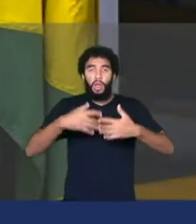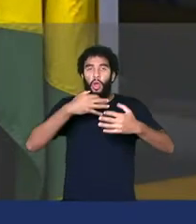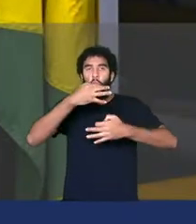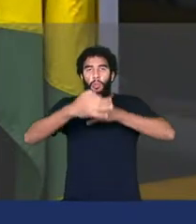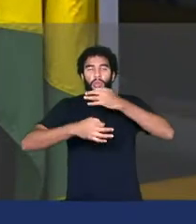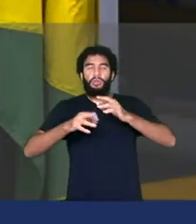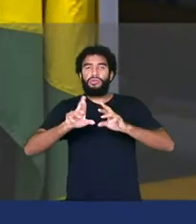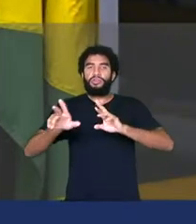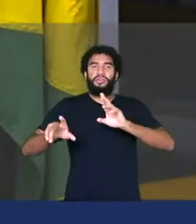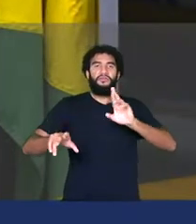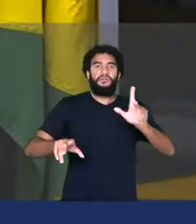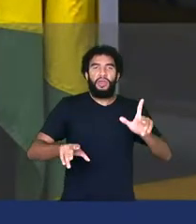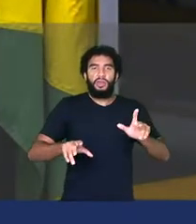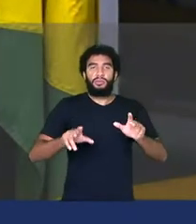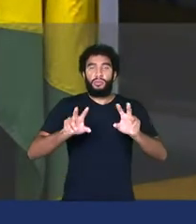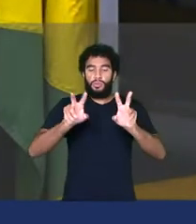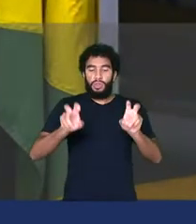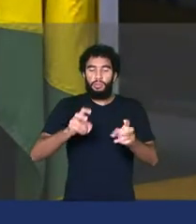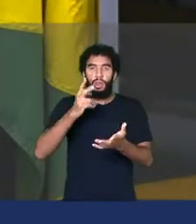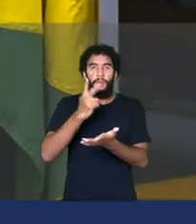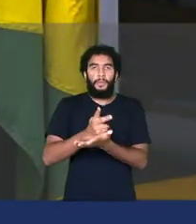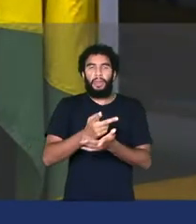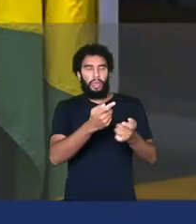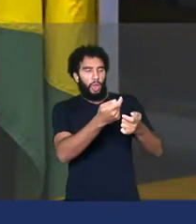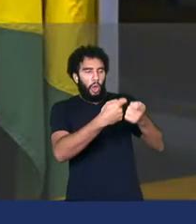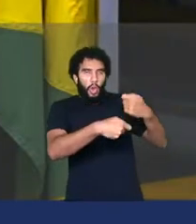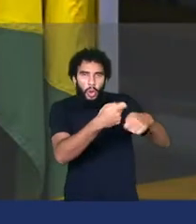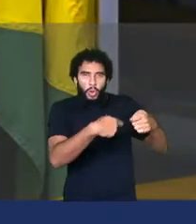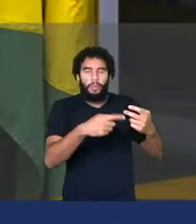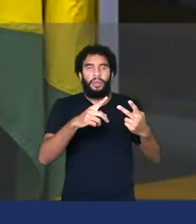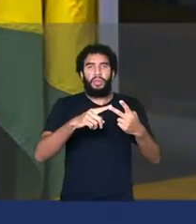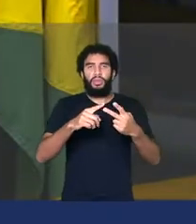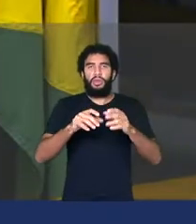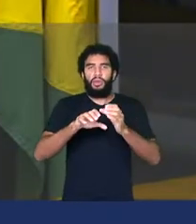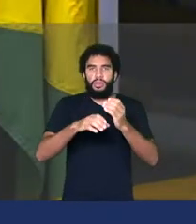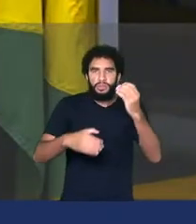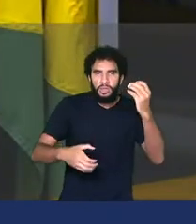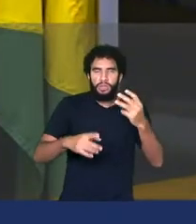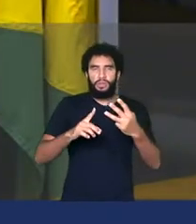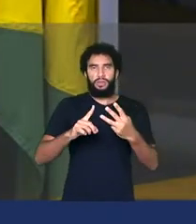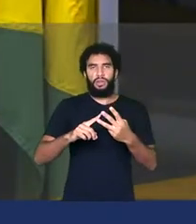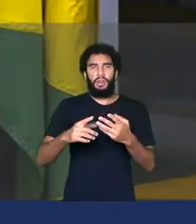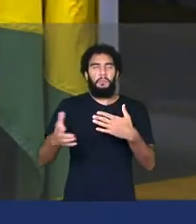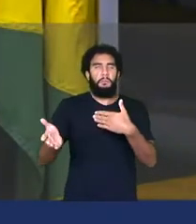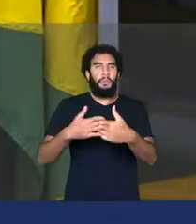TÊM VISÕES DIFERENTES SOBRE MESMOS TEMAS, SEMPRE ECONOMIA, SOBRE ENGENHARIA, SOBRE QUALQUER POLÍTICA PÚBLICA.